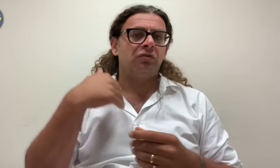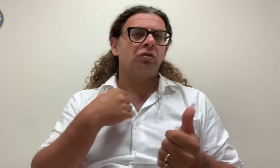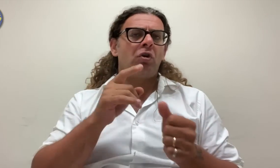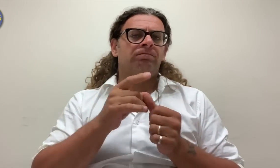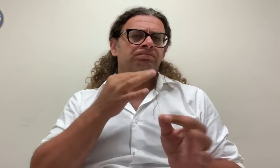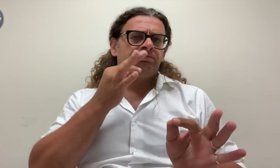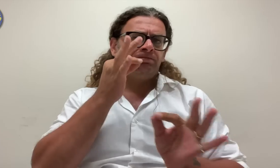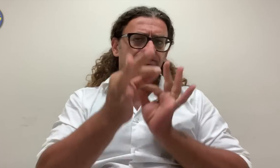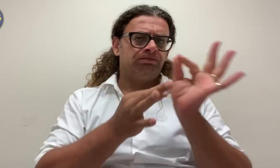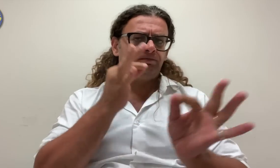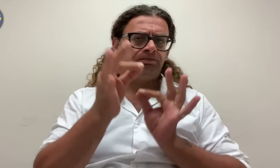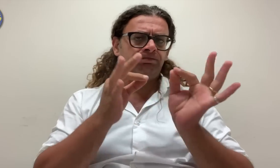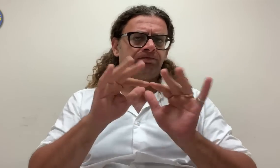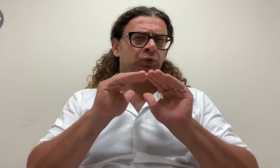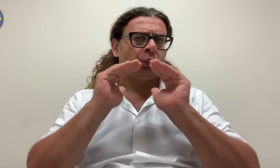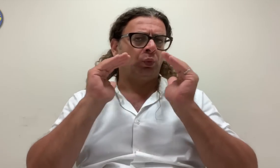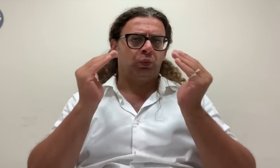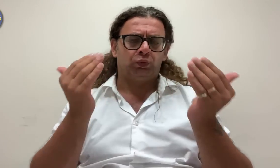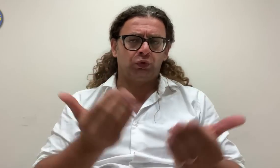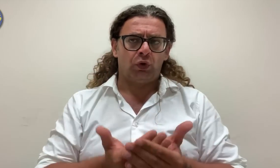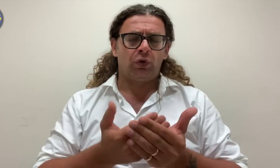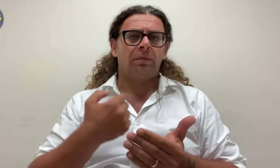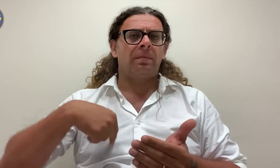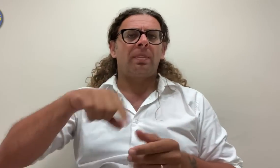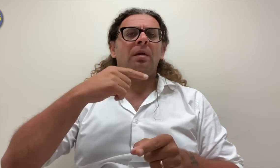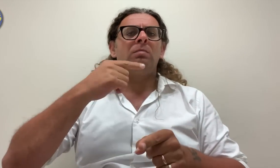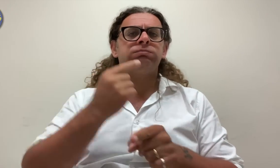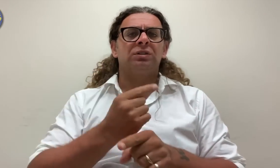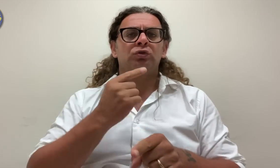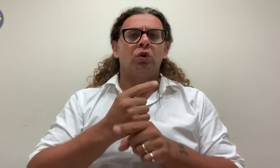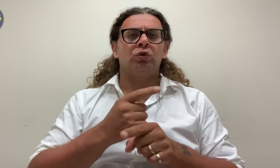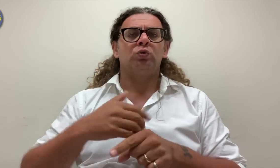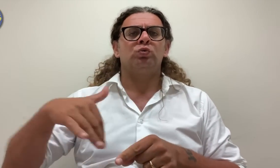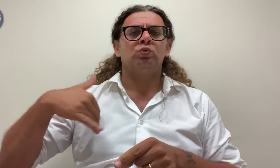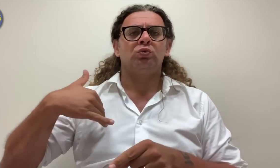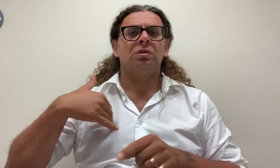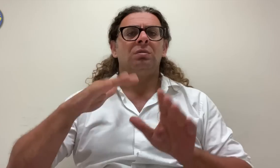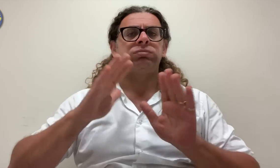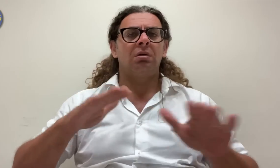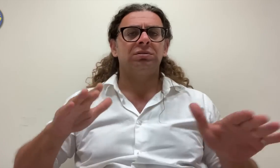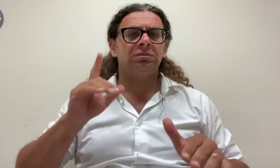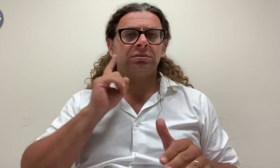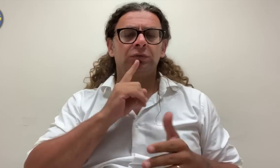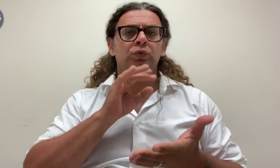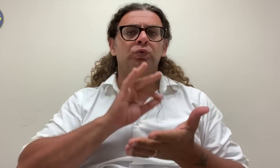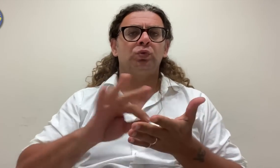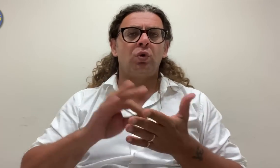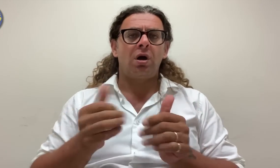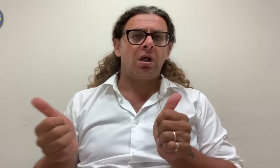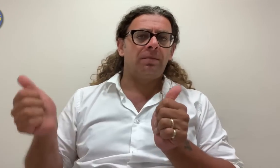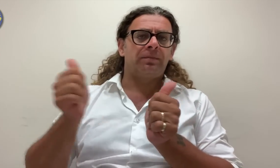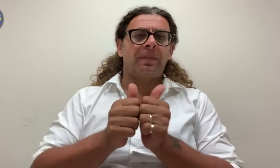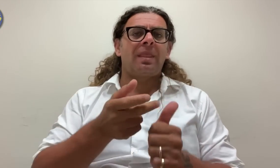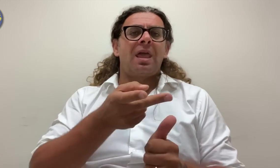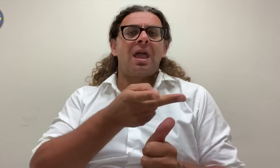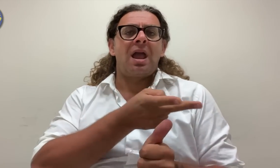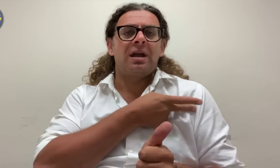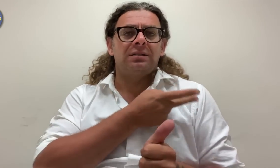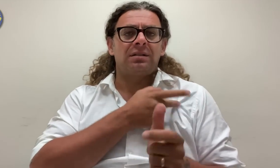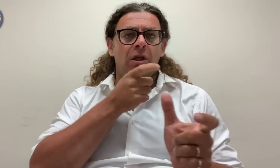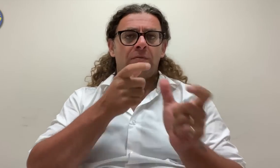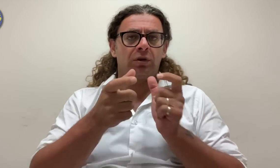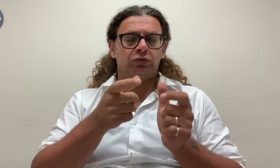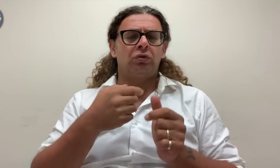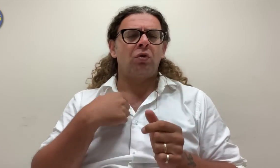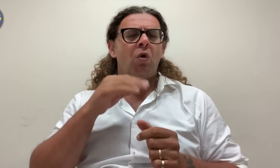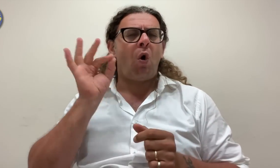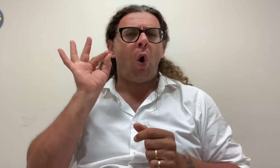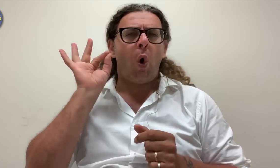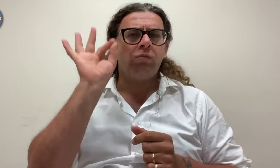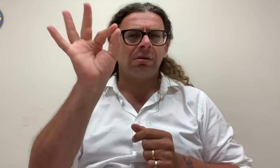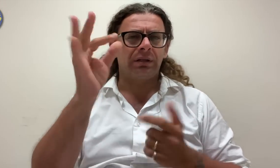dettagliata quelle che sono le esigenze degli studenti e dei bambini sordi che hanno la necessità di essere affiancati in ambito scolastico da un Assistente alla Comunicazione.